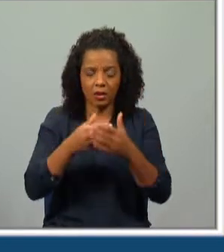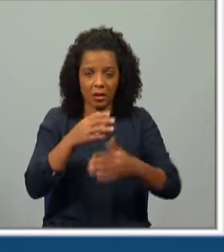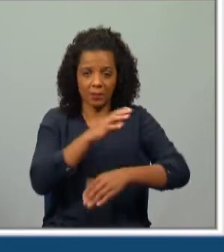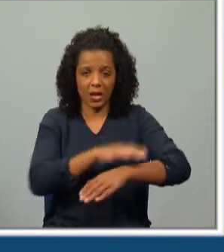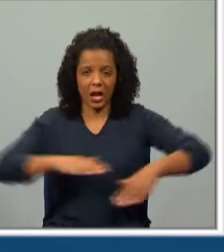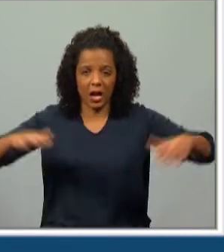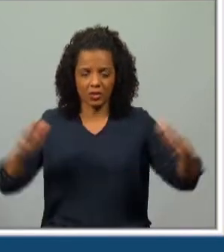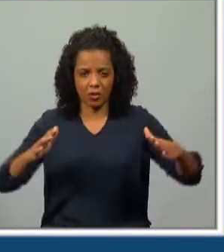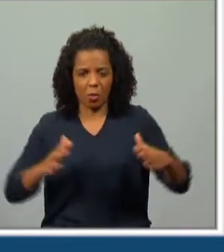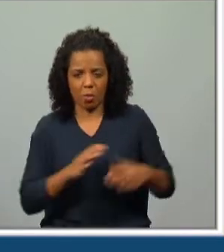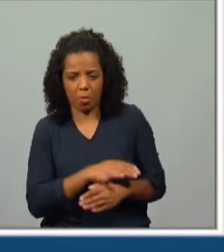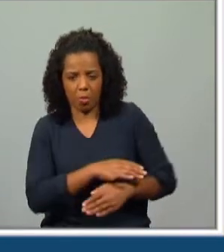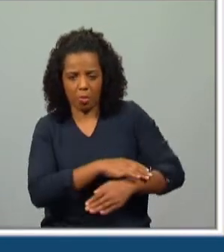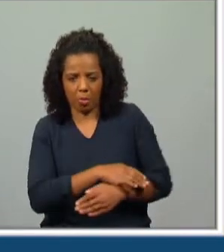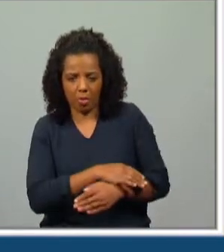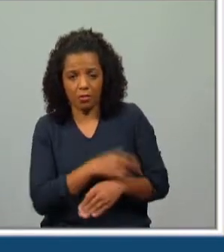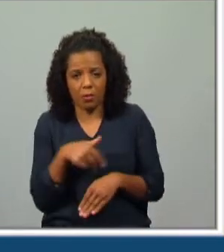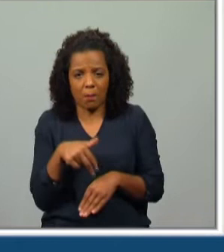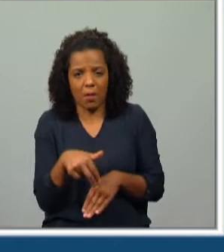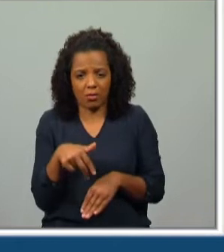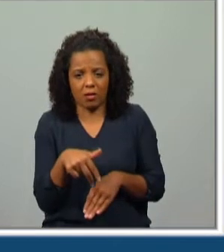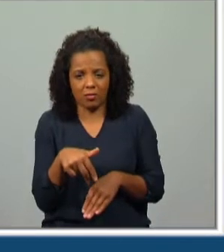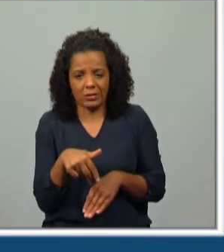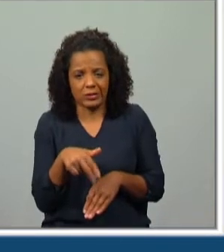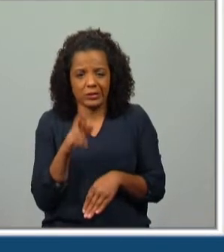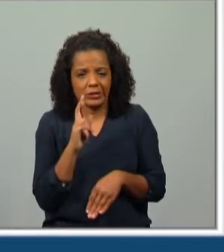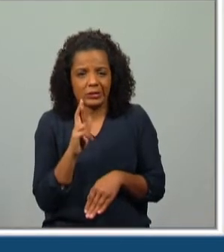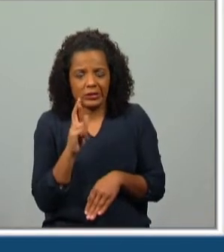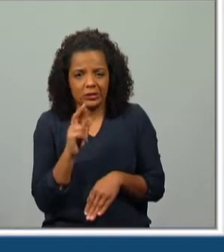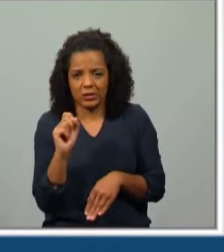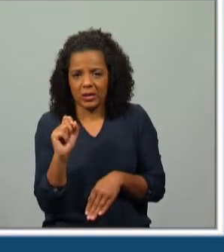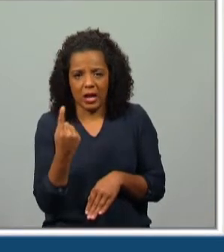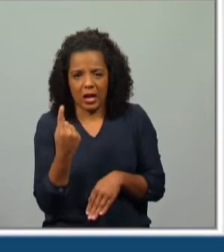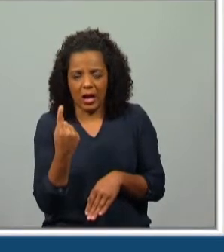e por isso Começou a mexer as patas na esperança de nadar rapidamente e sair do 這就是為什麼他開始移動他的爪子希望快點游泳並離開